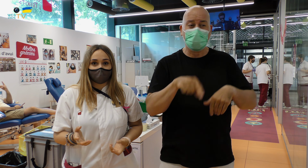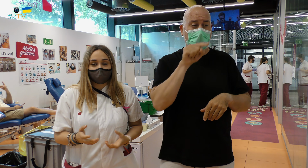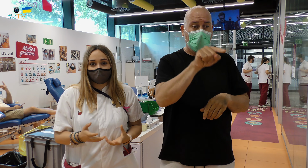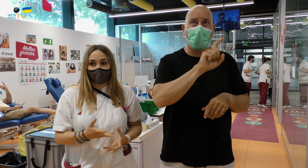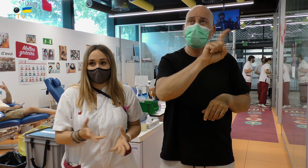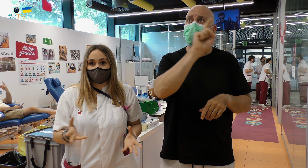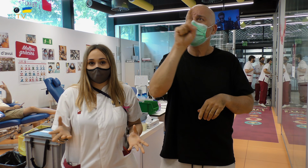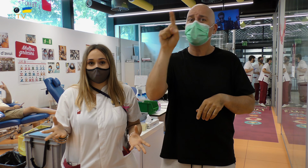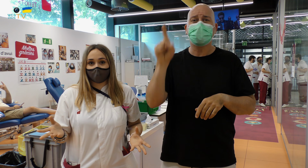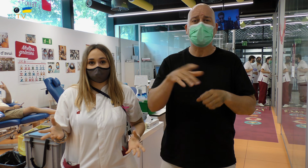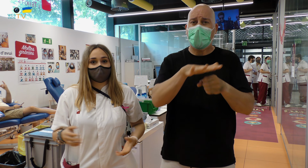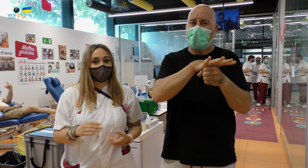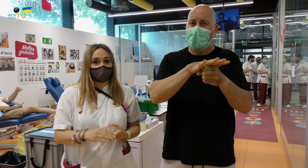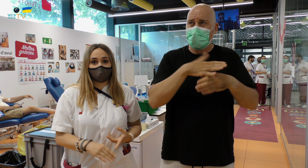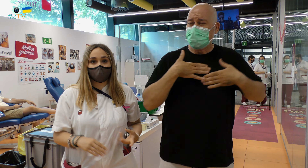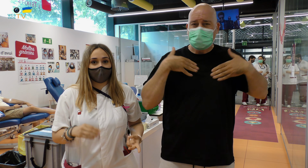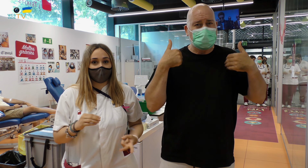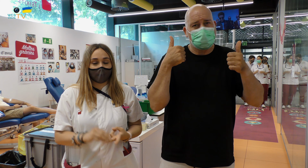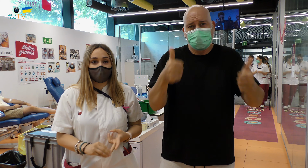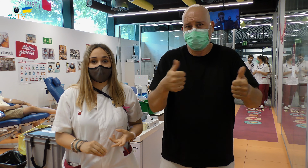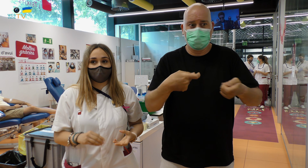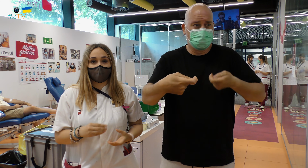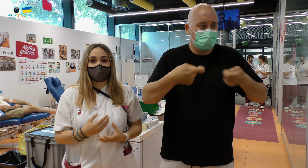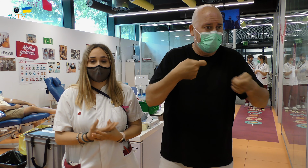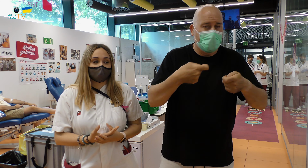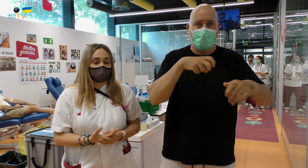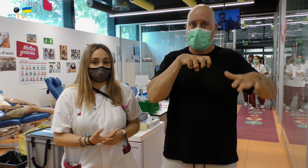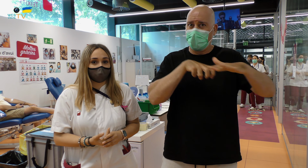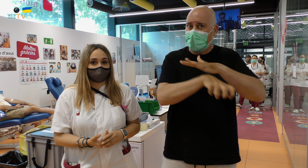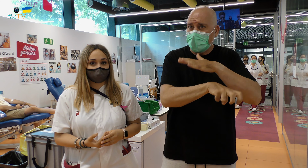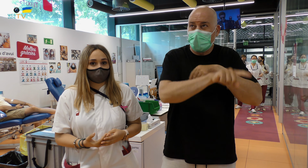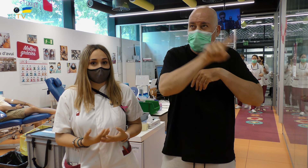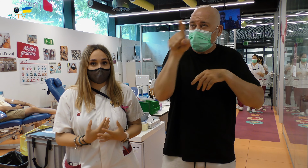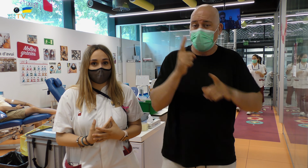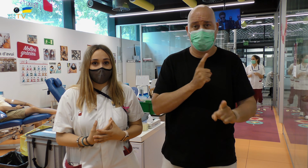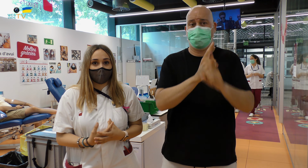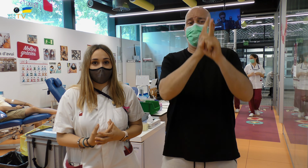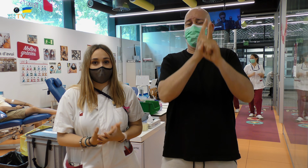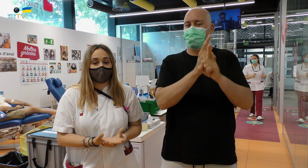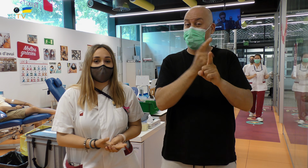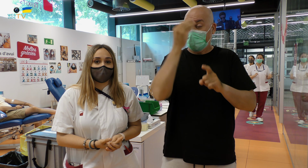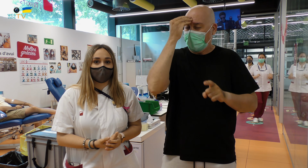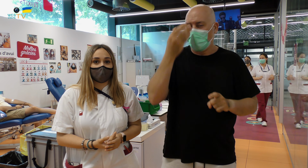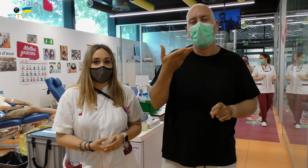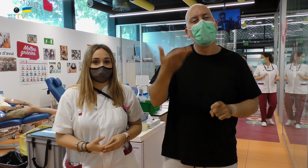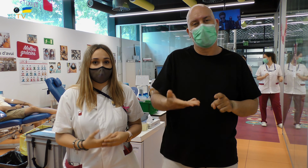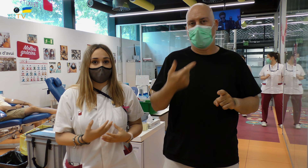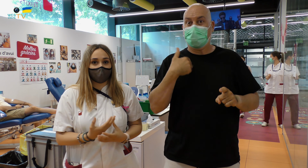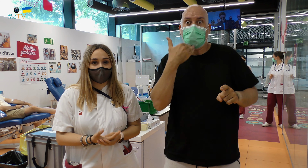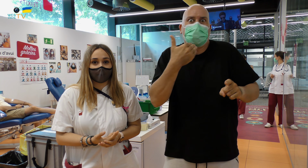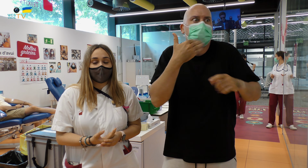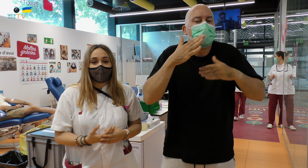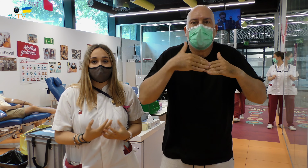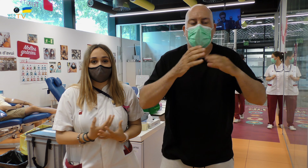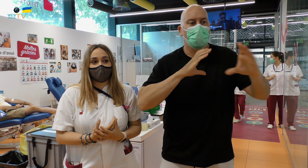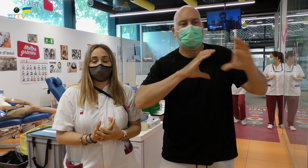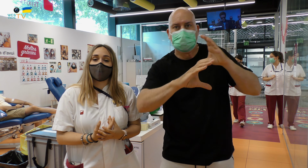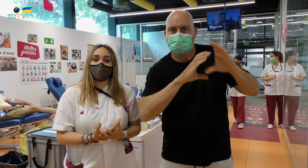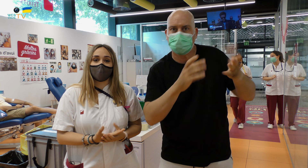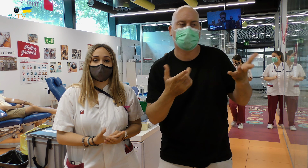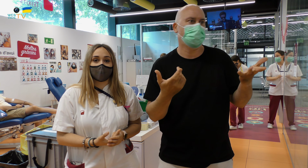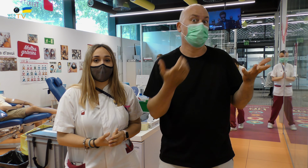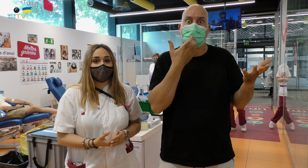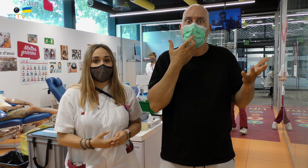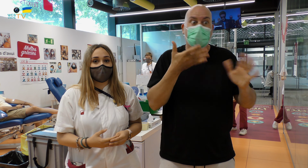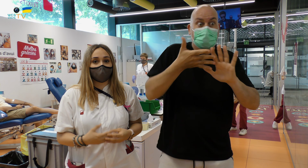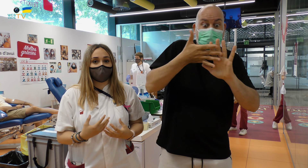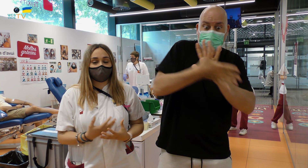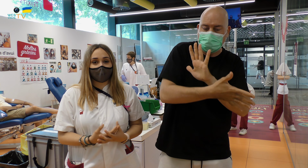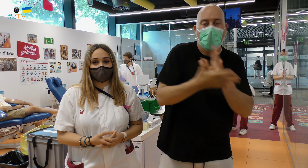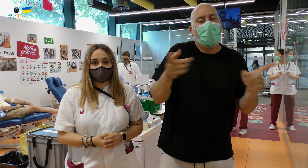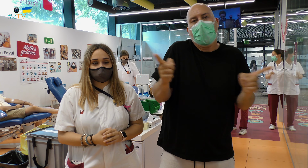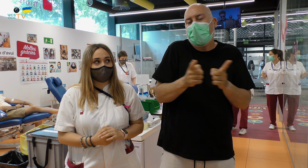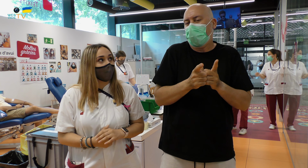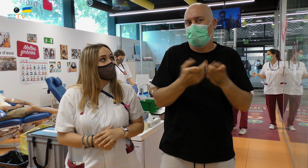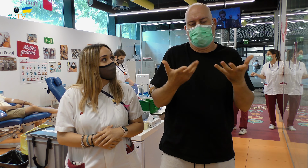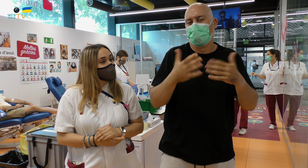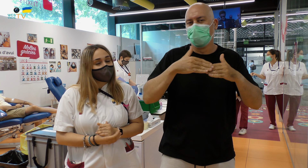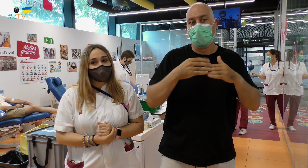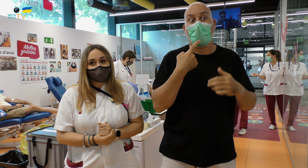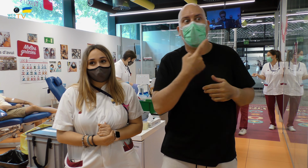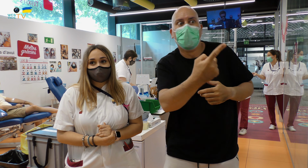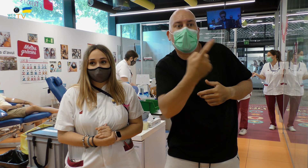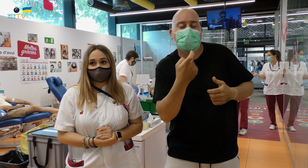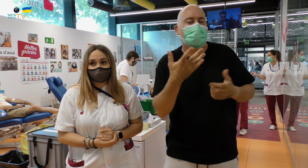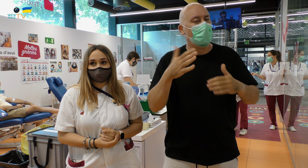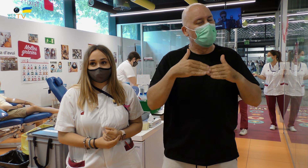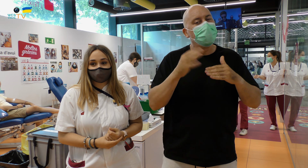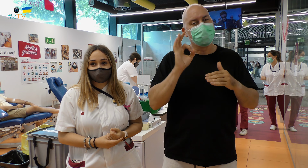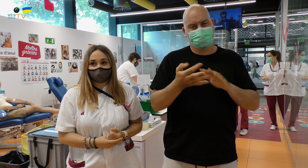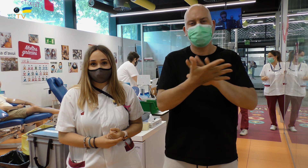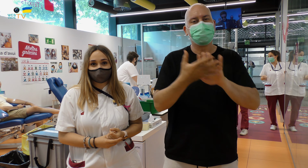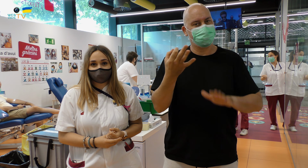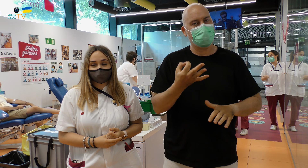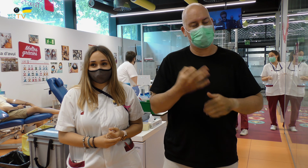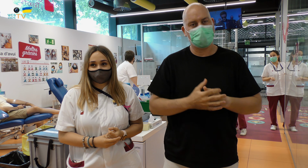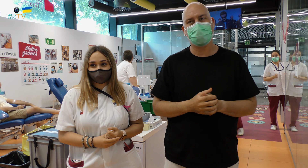a qualsevol lloc: al súper, al metro... i és important saber com poder parlar amb elles, si els hem de dir alguna cosa, etc.